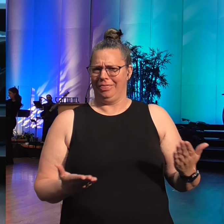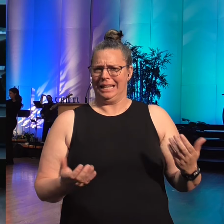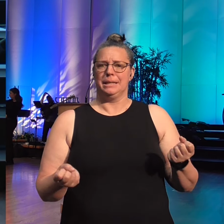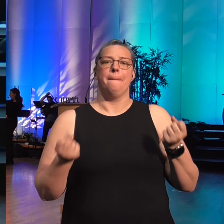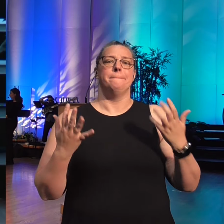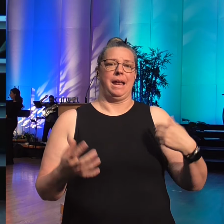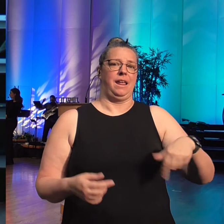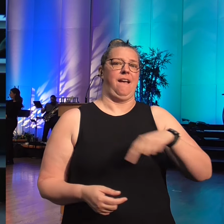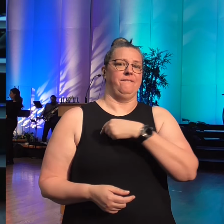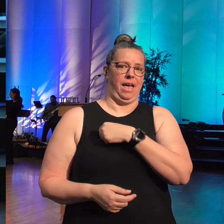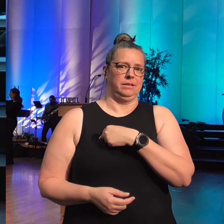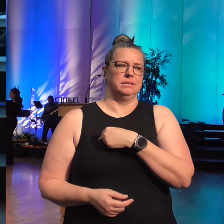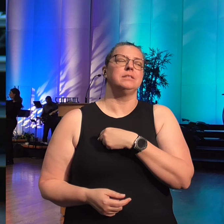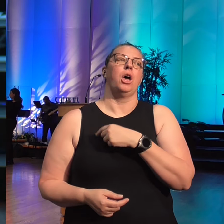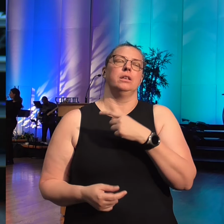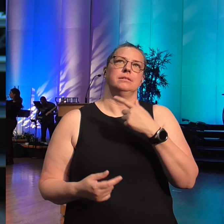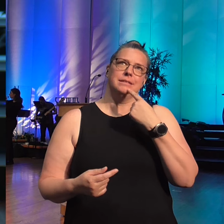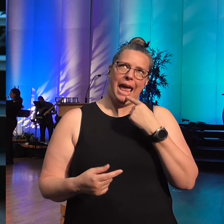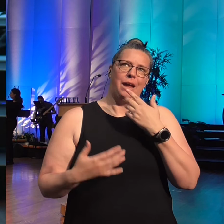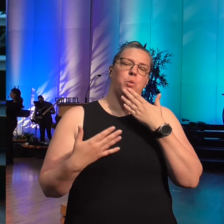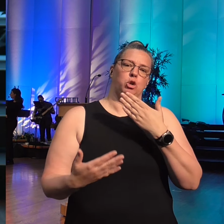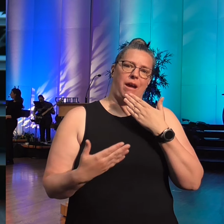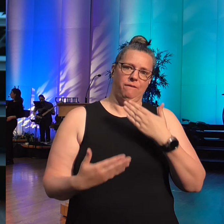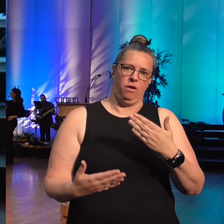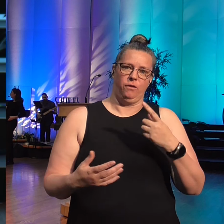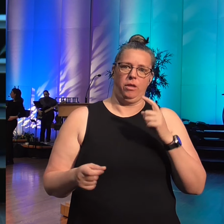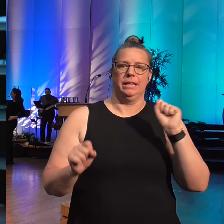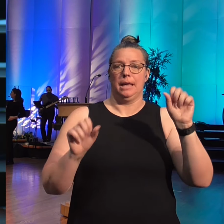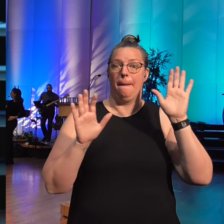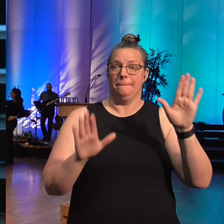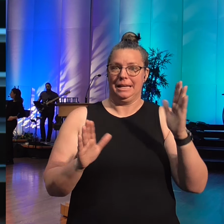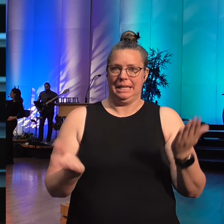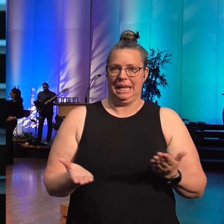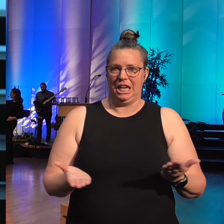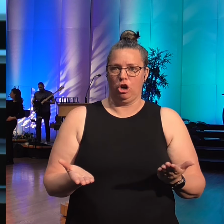muchos de nosotros diríamos que estamos muy agradecidos que es tan increíble aquí en Mile High Church es el